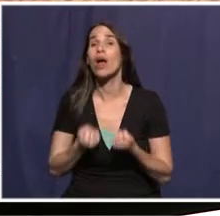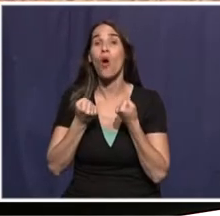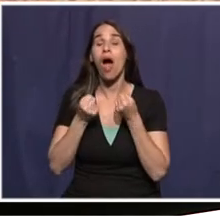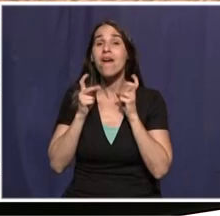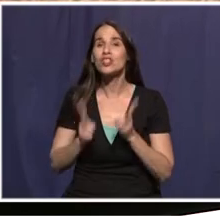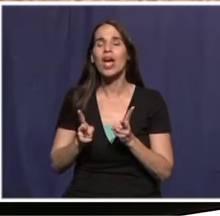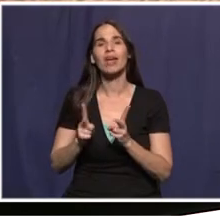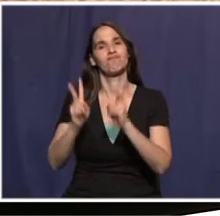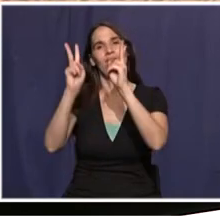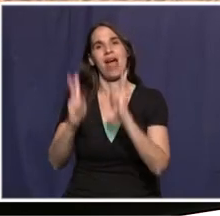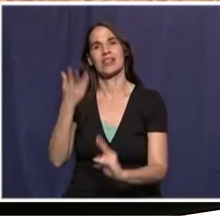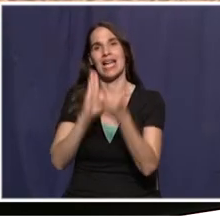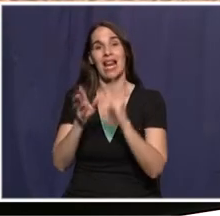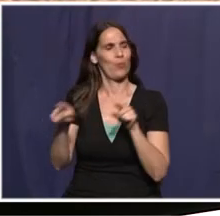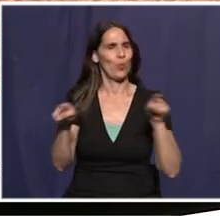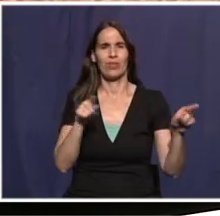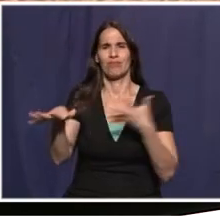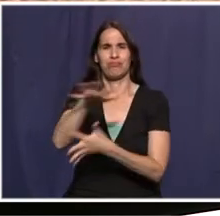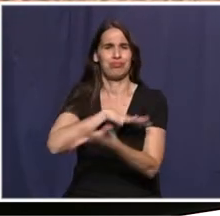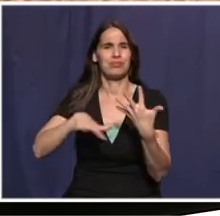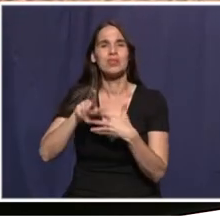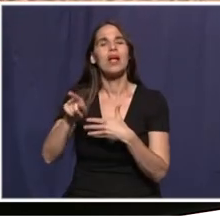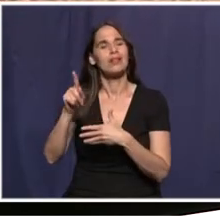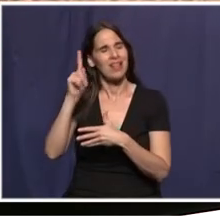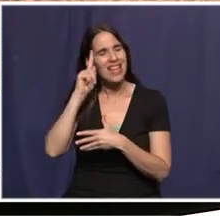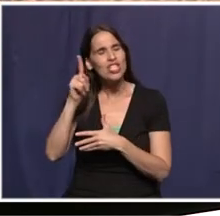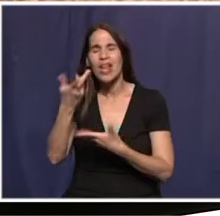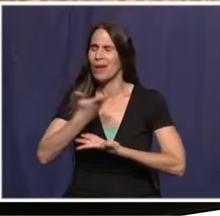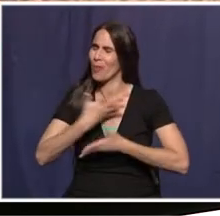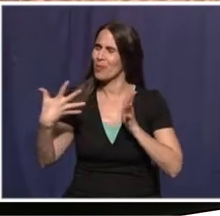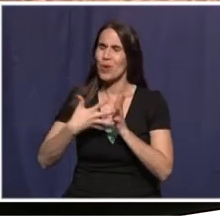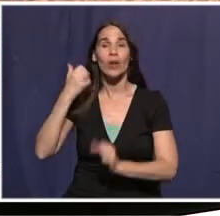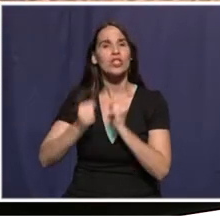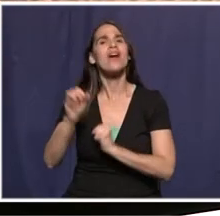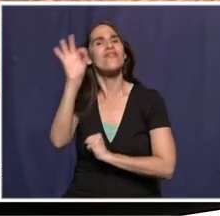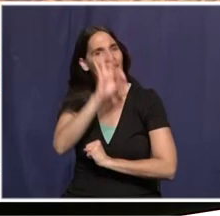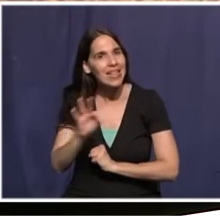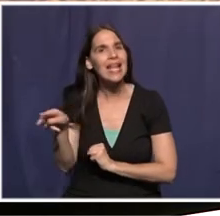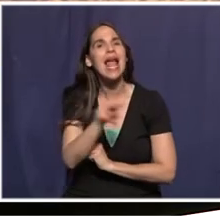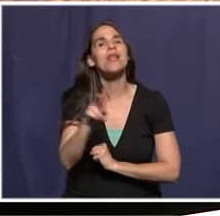להפסיק את האלימות המשתוללת. وقف ذلك العنف المستشري שהן סופגות ביקורת קשה, وبأنهما تتعرضان لنقد شديد، ובכל זאת מנסות לעצור את האש. ورغم ذلك تحاولان وقف تمدد النيران.